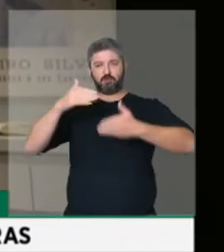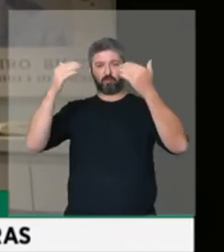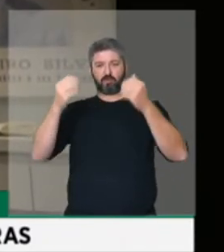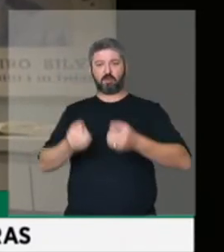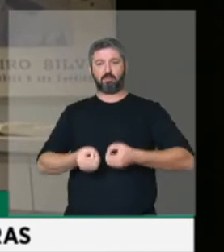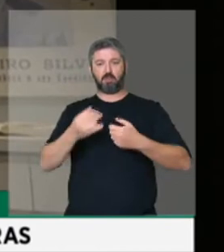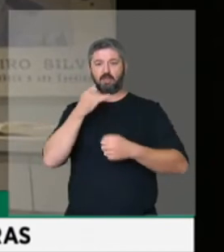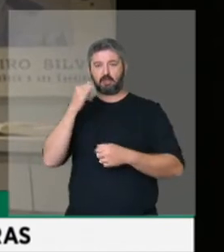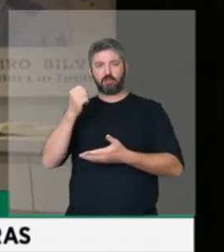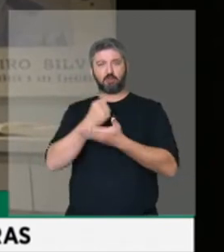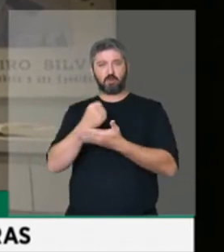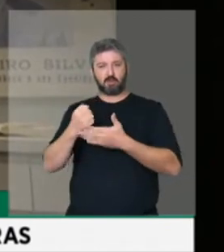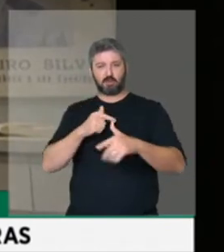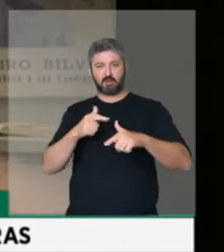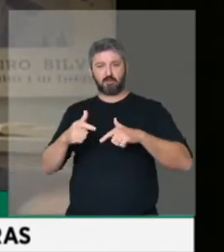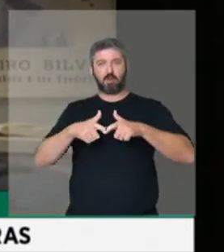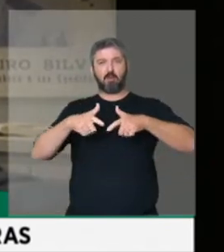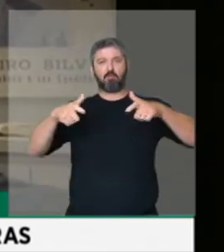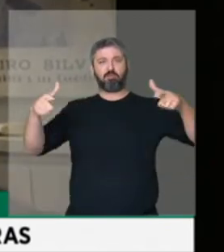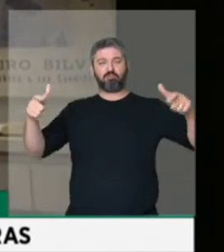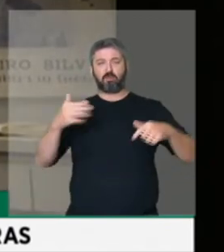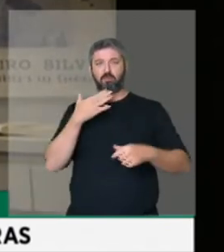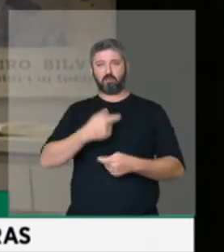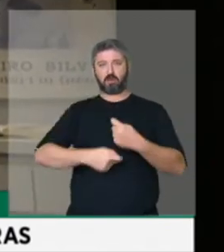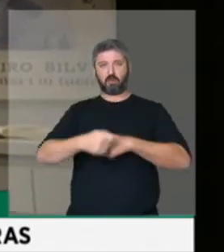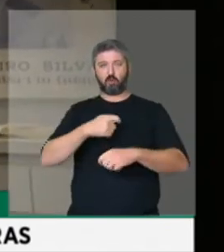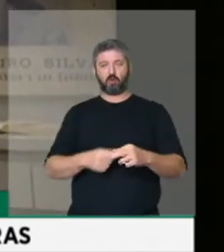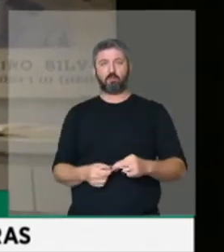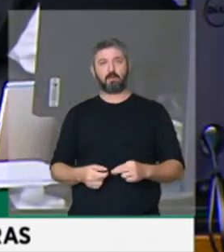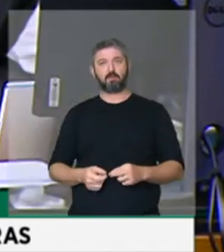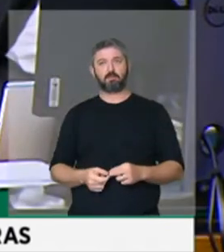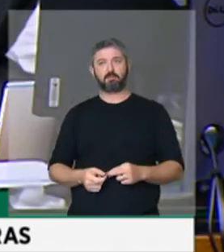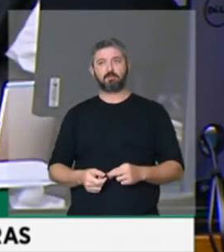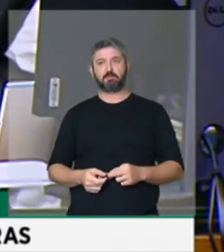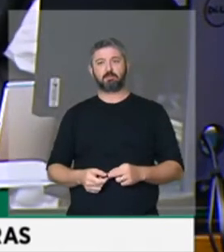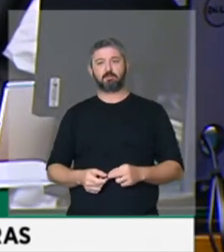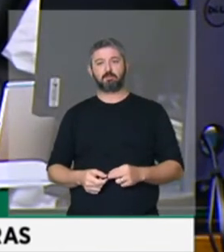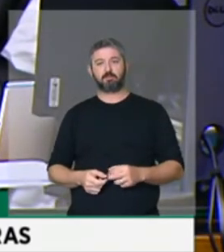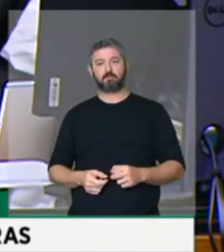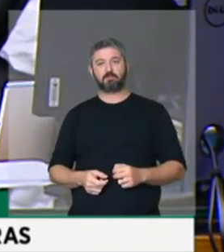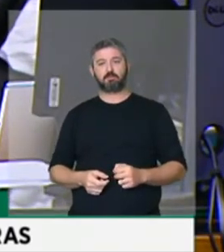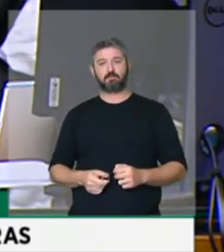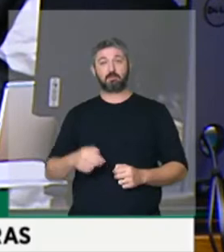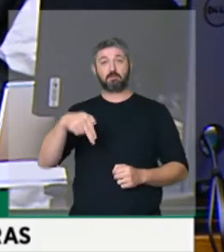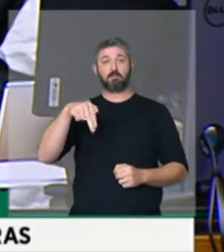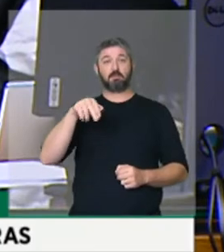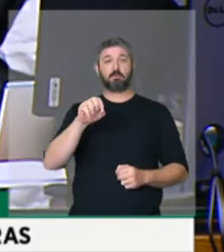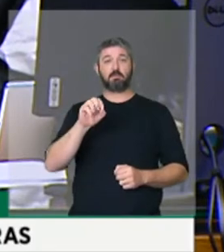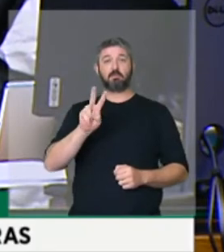ORIENTA... O PODEMOS? -- [DEPUTADO]: PODEMOS ORIENTA SIM, PRESIDENTE. O TEMA ESTÁ MADURO, ESTÁ DISCUTIDO E VAMOS PRA CIMA